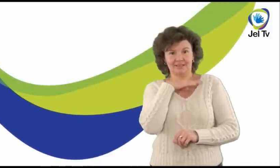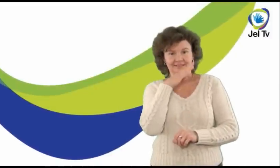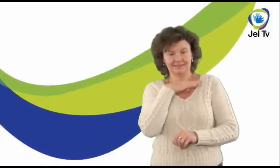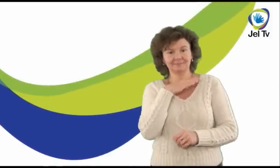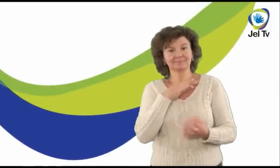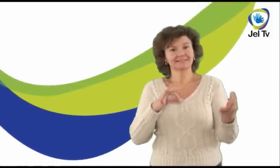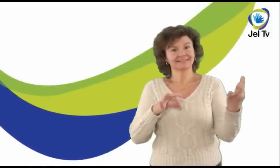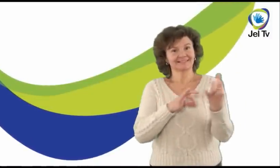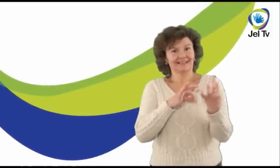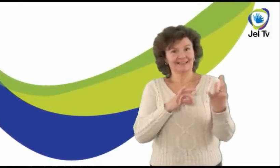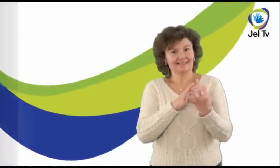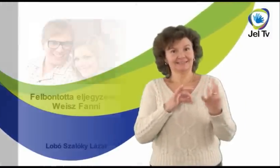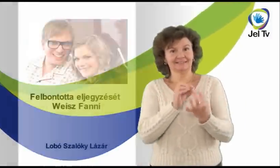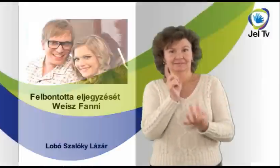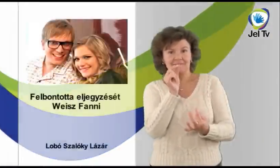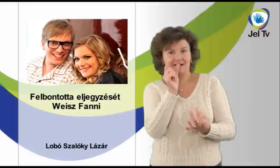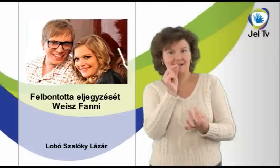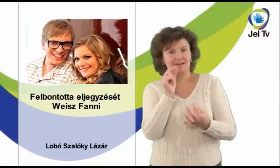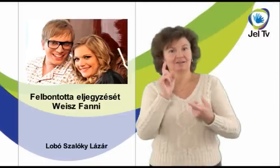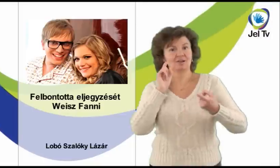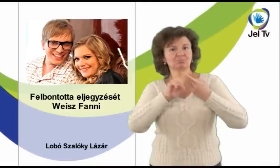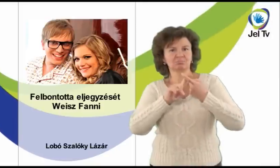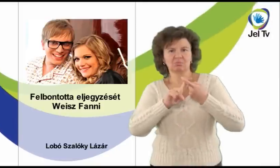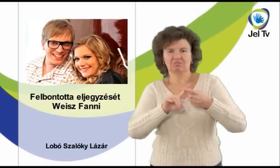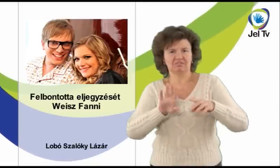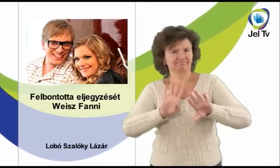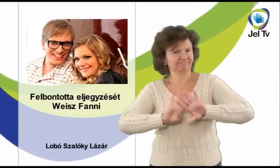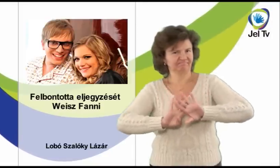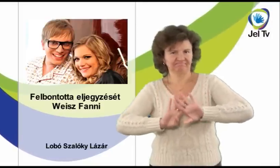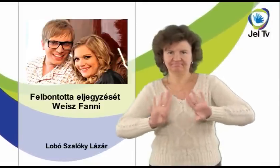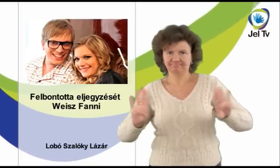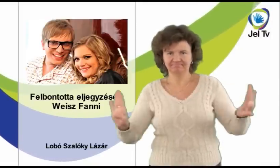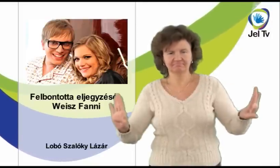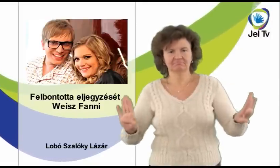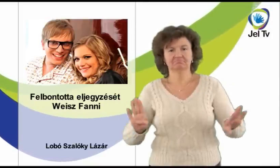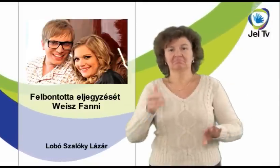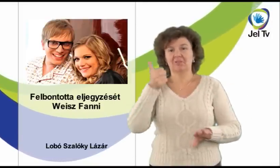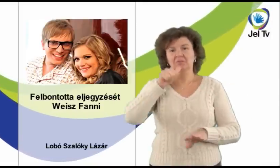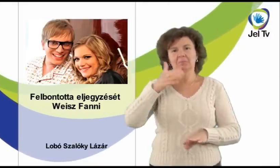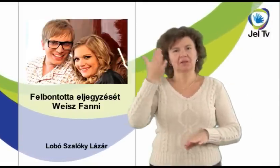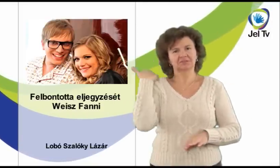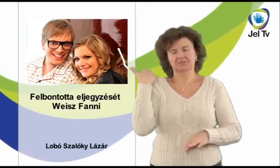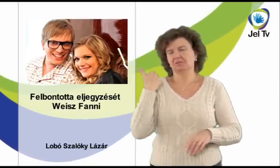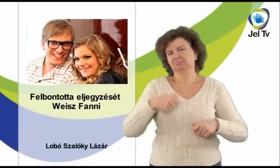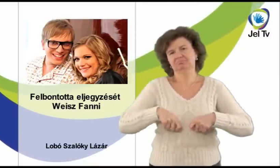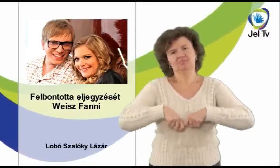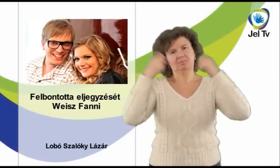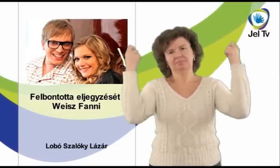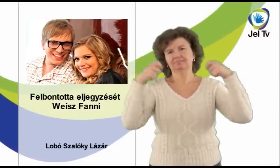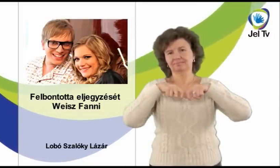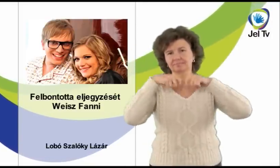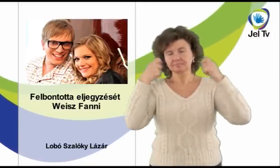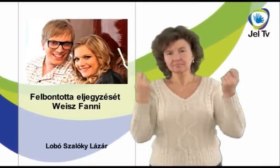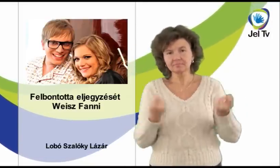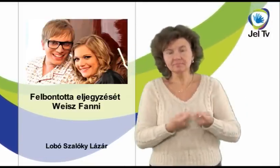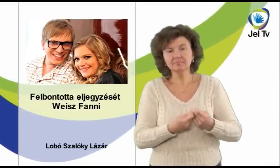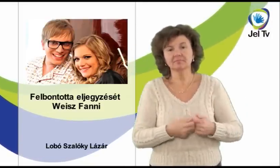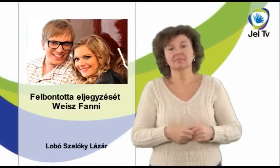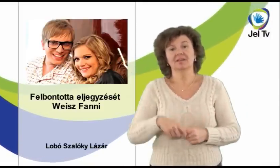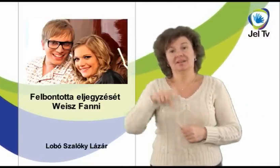Weisz Fanni és zenész párja kapcsolatának vége szakadt. Egy hónappal ezelőtt felbontotta az eljegyzését.